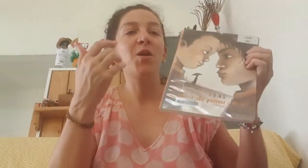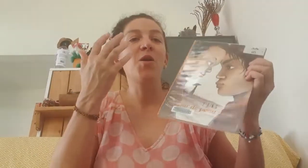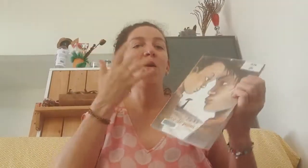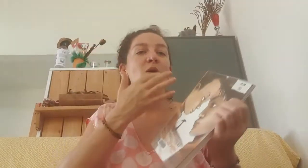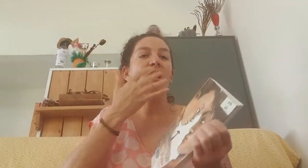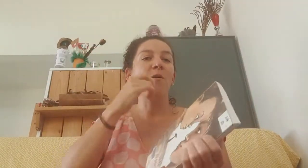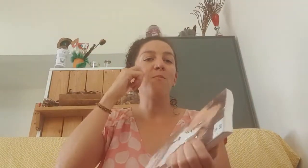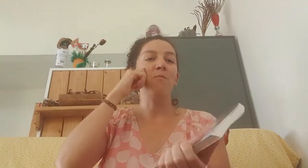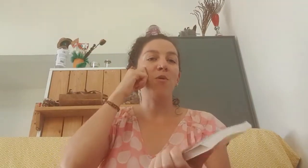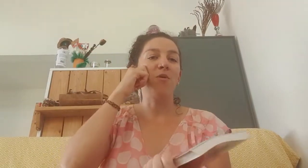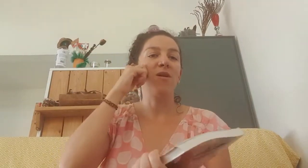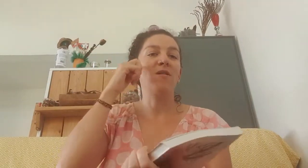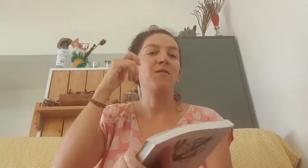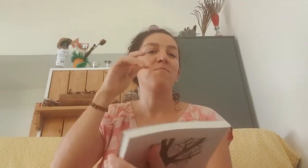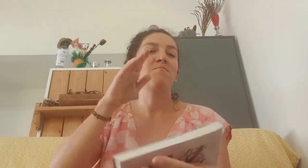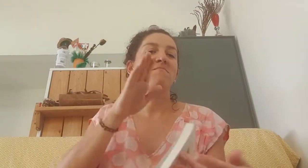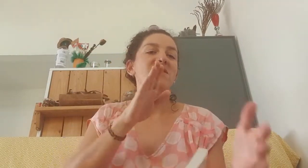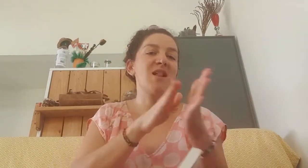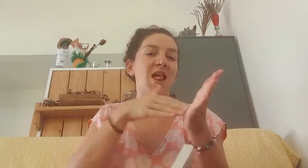"Couleur de peau miel".